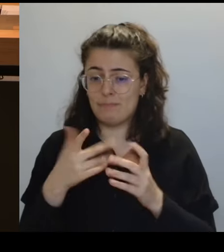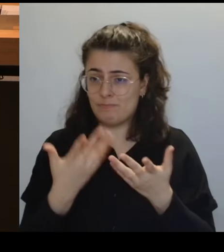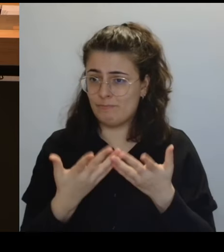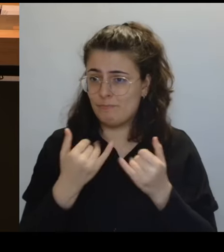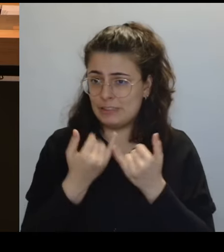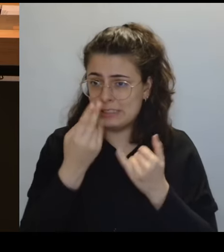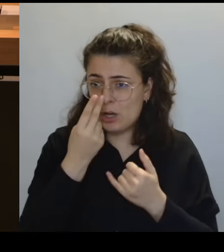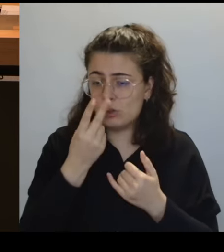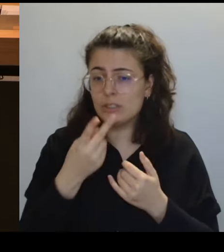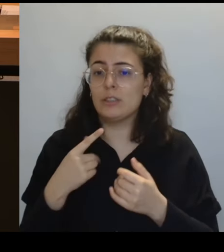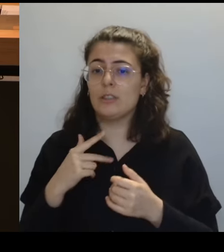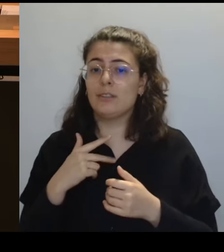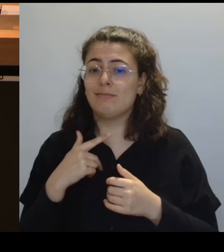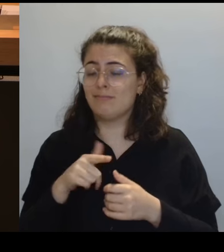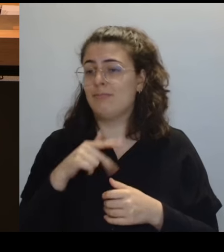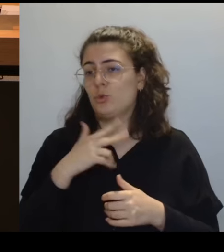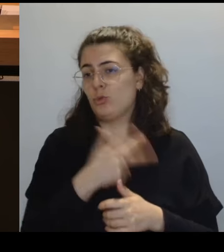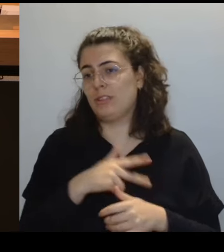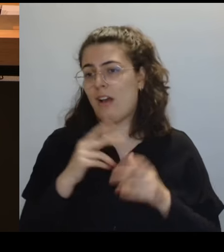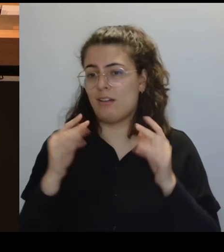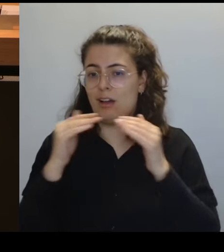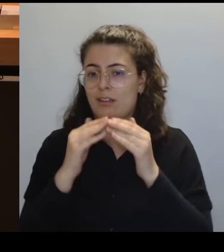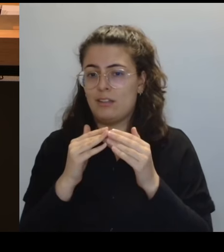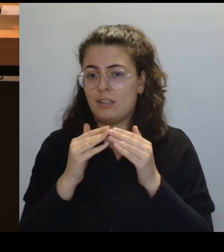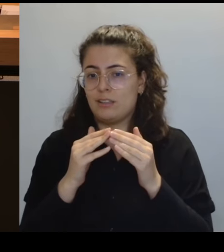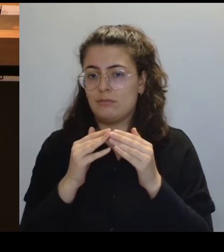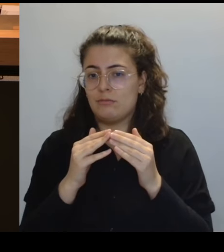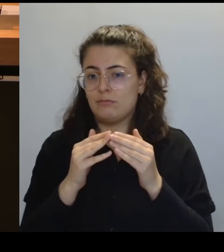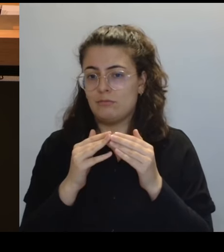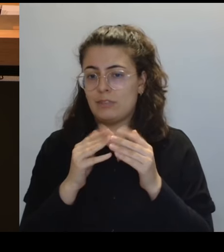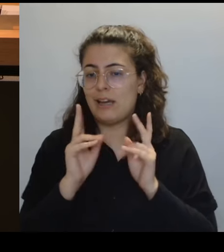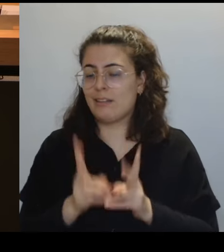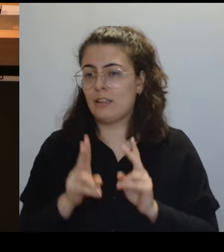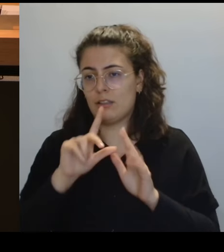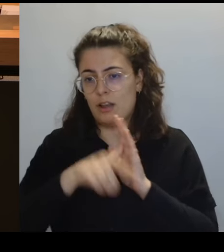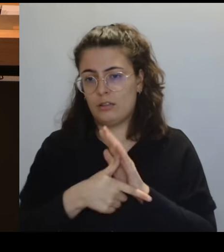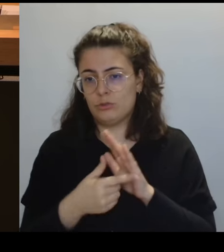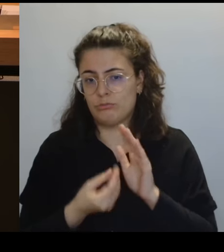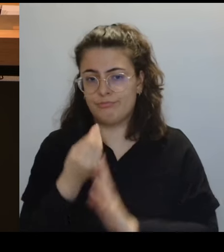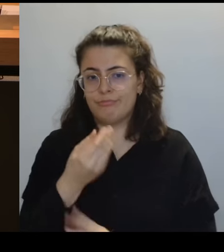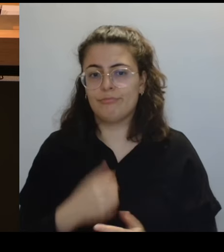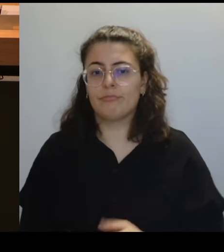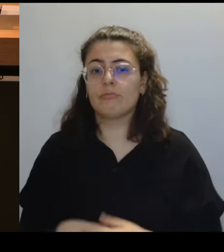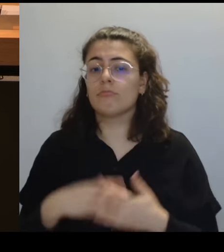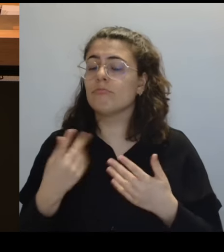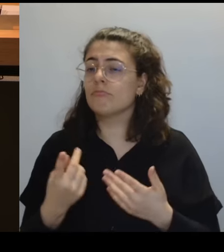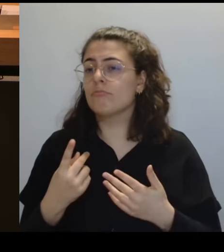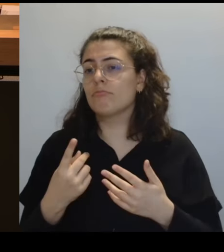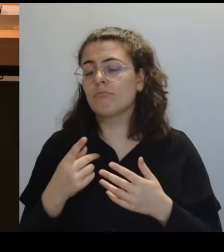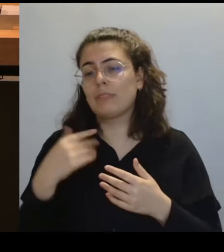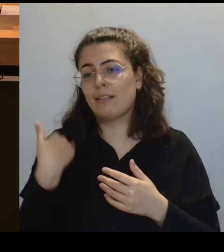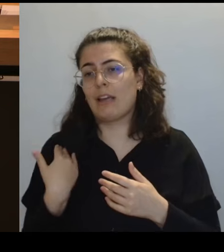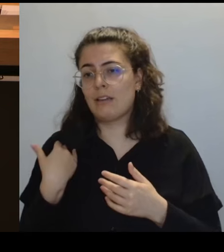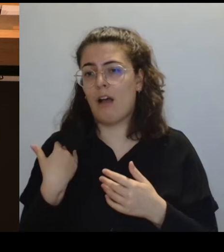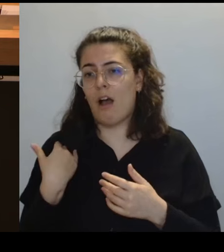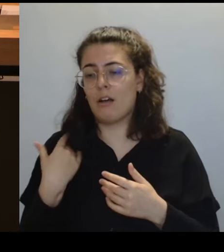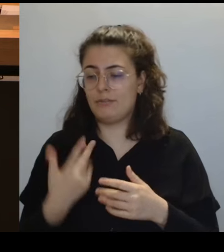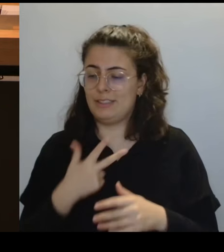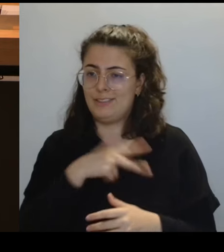Im Ergebnis gibt es eine Spirale, wo die Träger vor allem der sozial- hilferechtlichen Leistungen Zahlen, Zahlen, Zahlen und die betroffenen